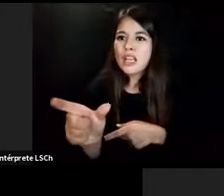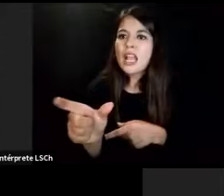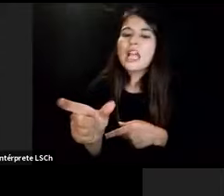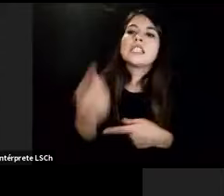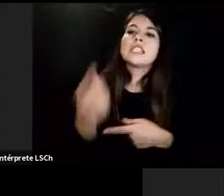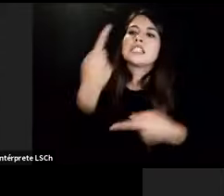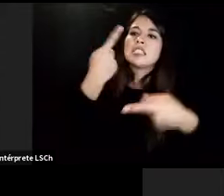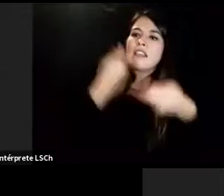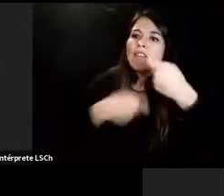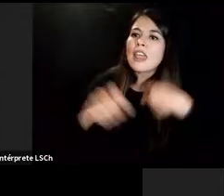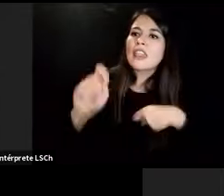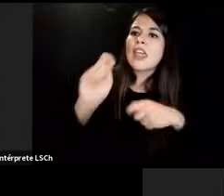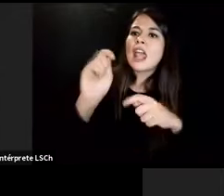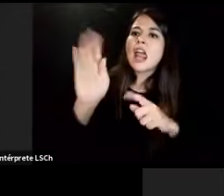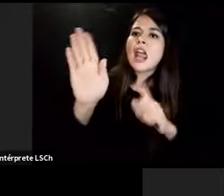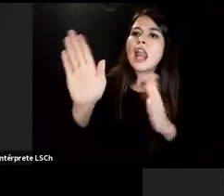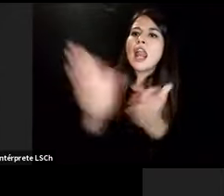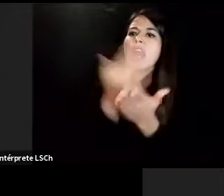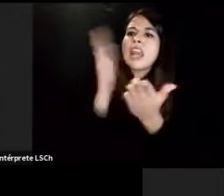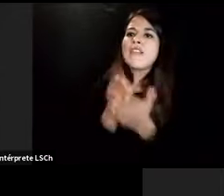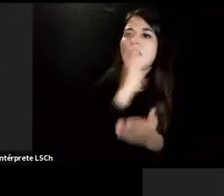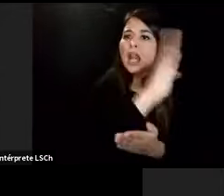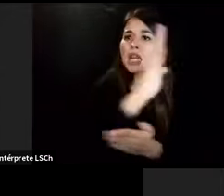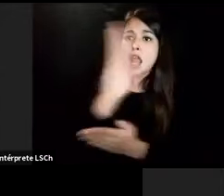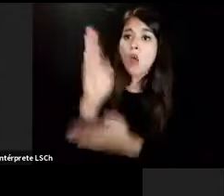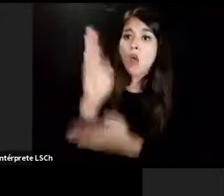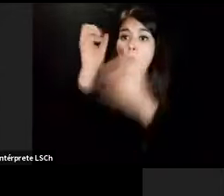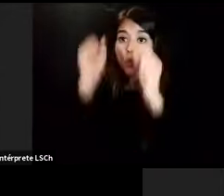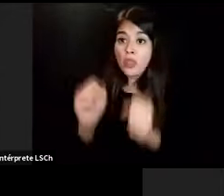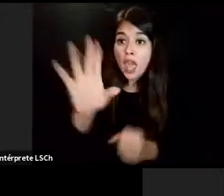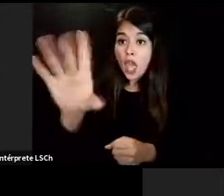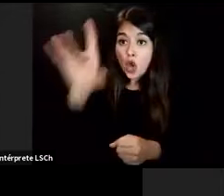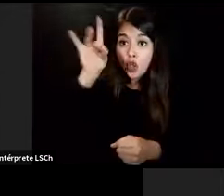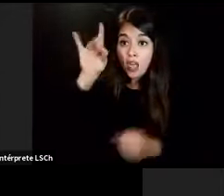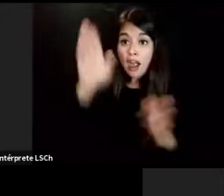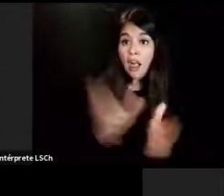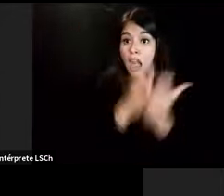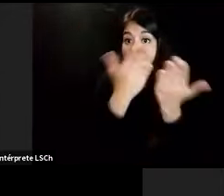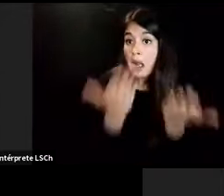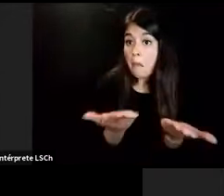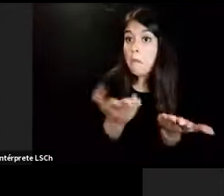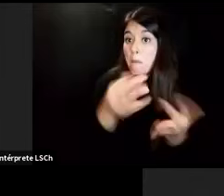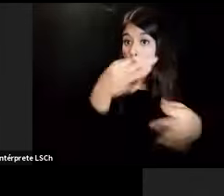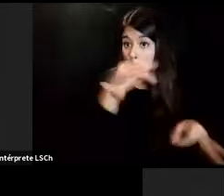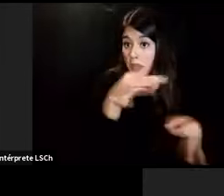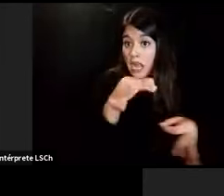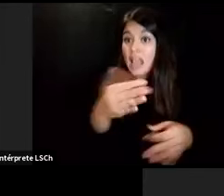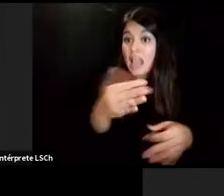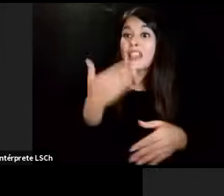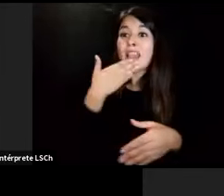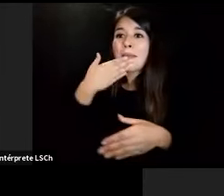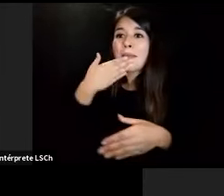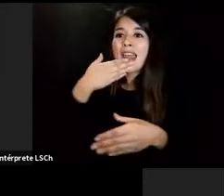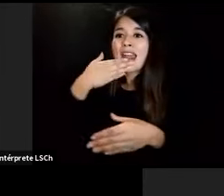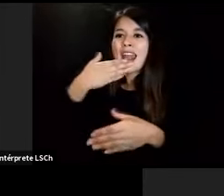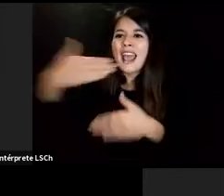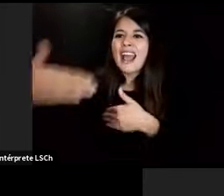y podía encontrar la novela en papel y podía encontrar también la caja de casettes o la caja de CD